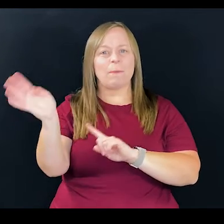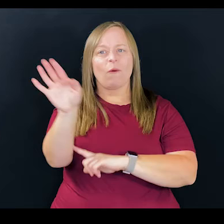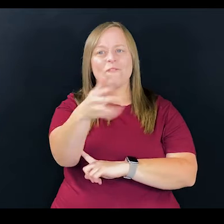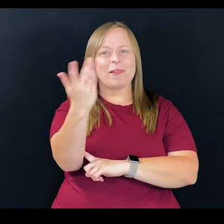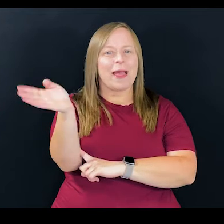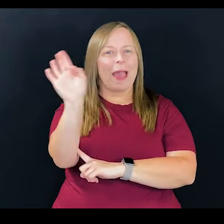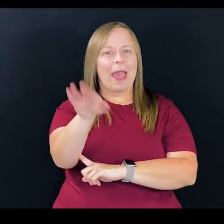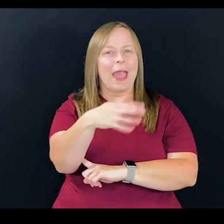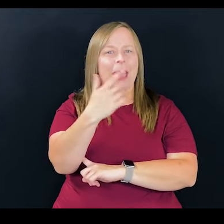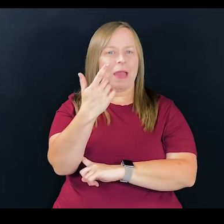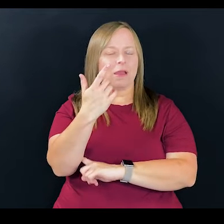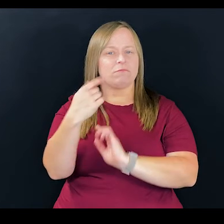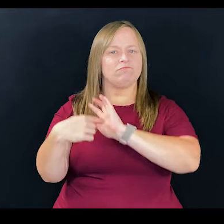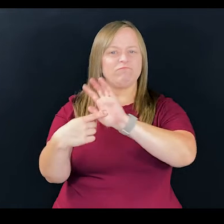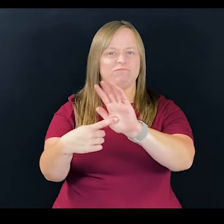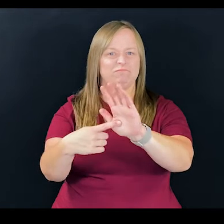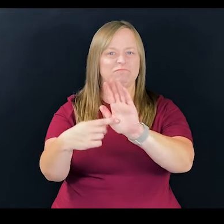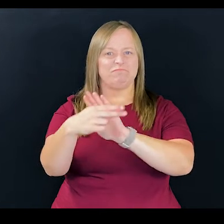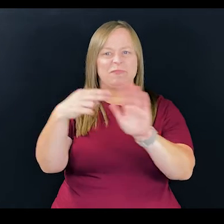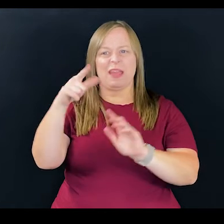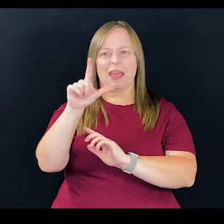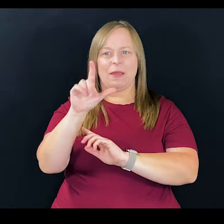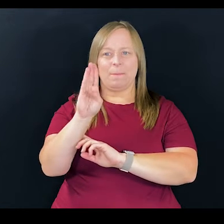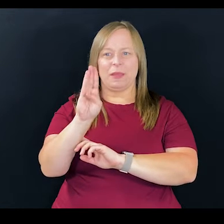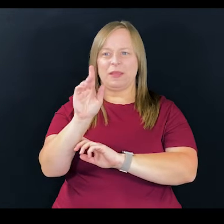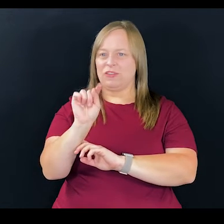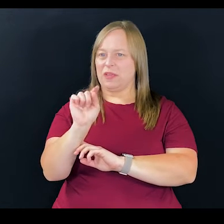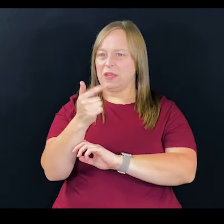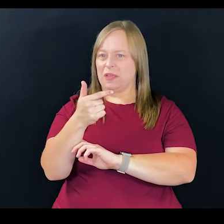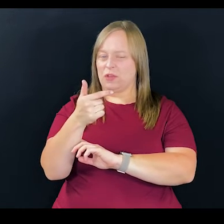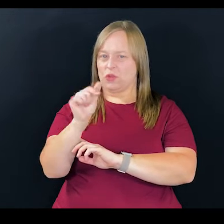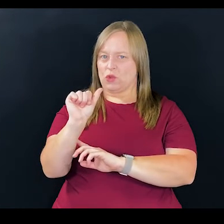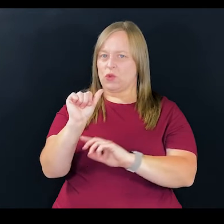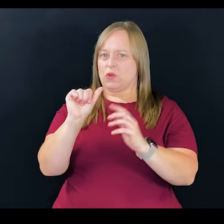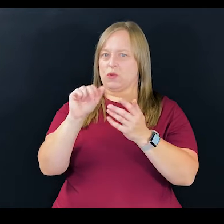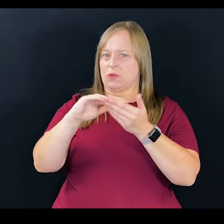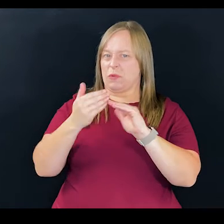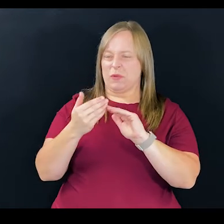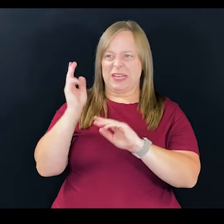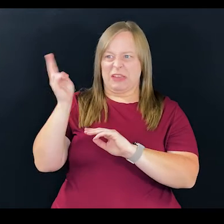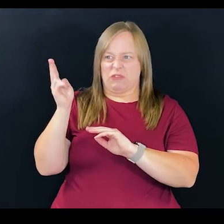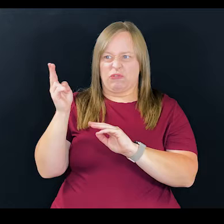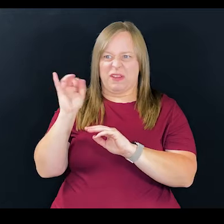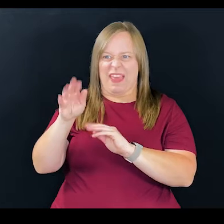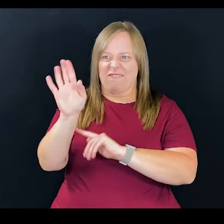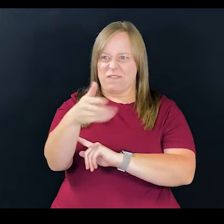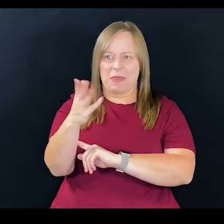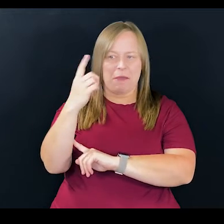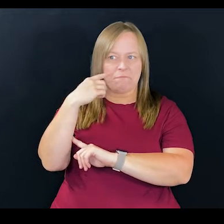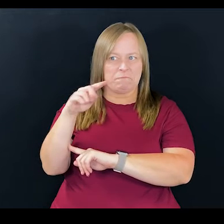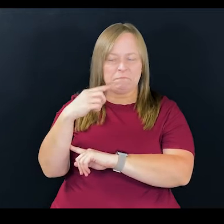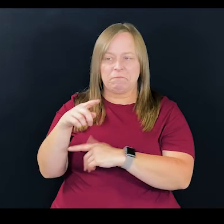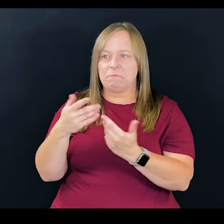de la bandera del arcoíris utilizada para celebrar a la comunidad LGBTQ. ¿Cuál es la historia detrás de esta bandera